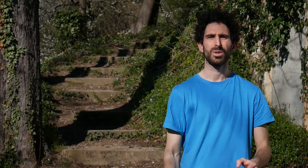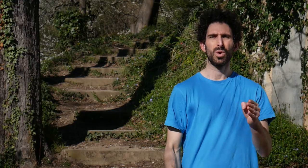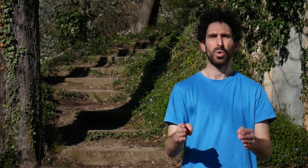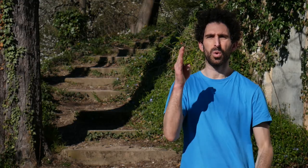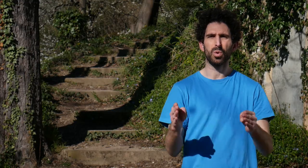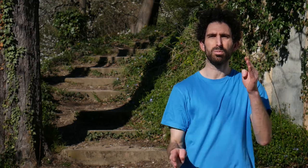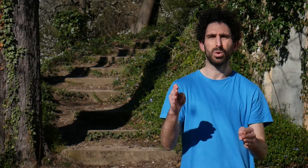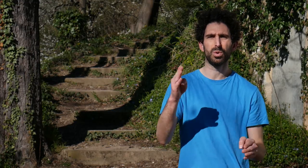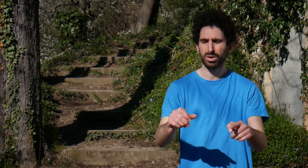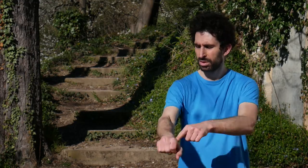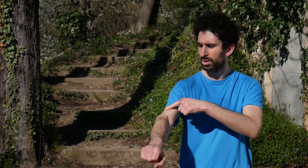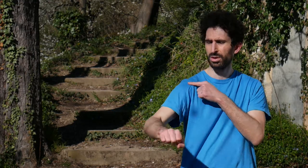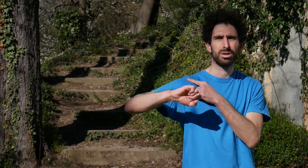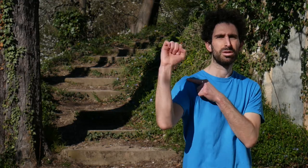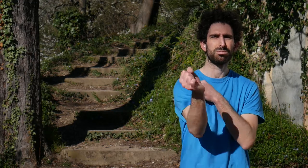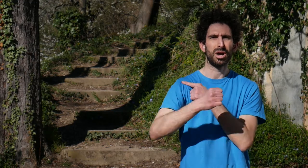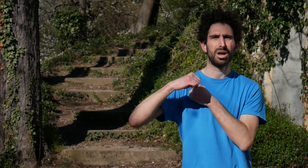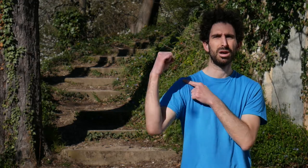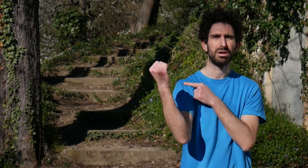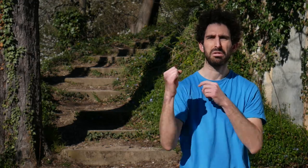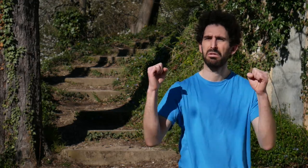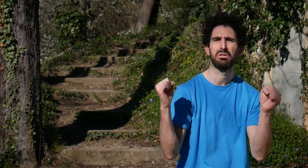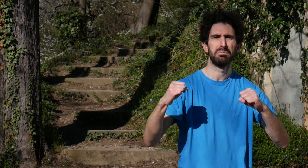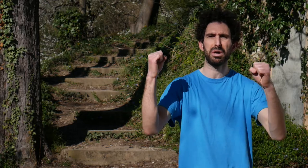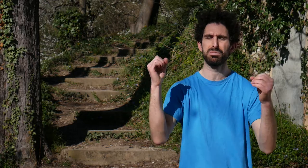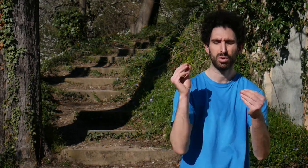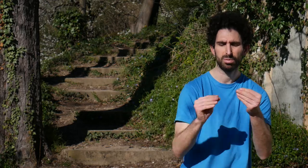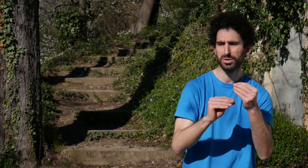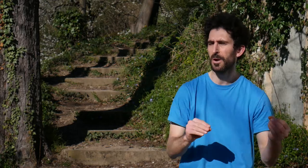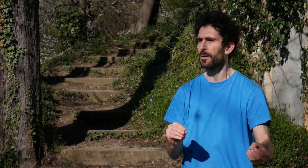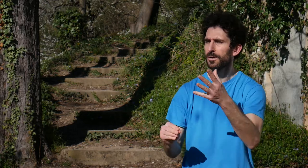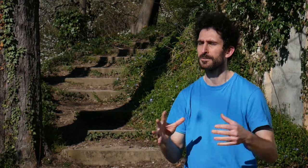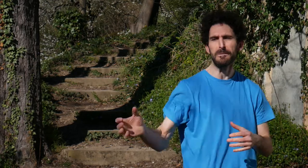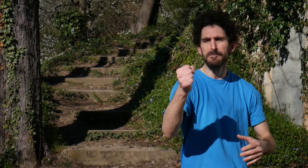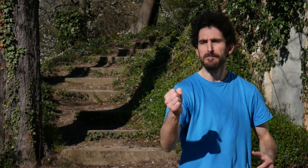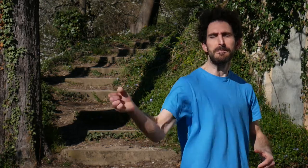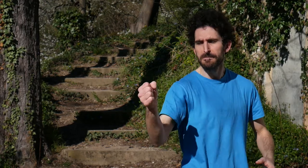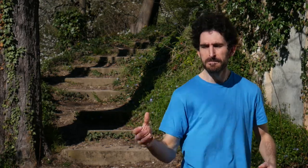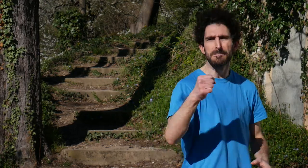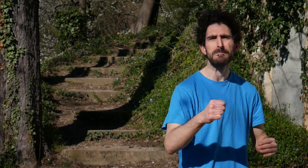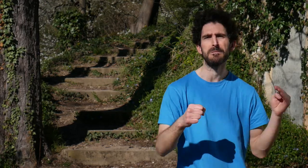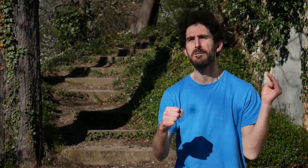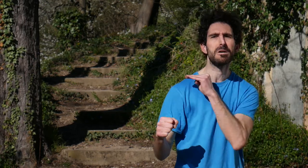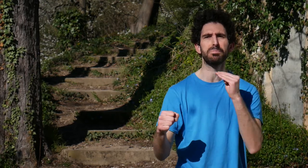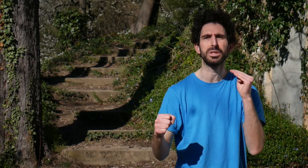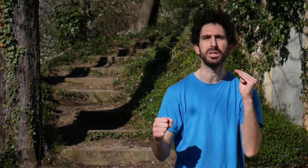Un bras de robot articulé capable de saisir des objets très rapidement.